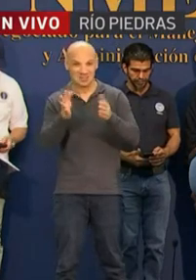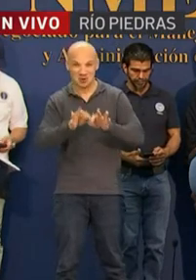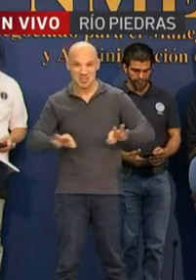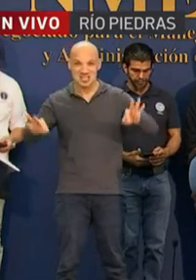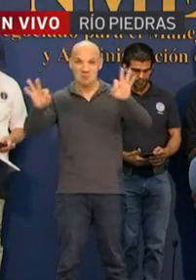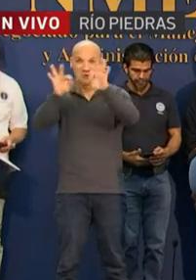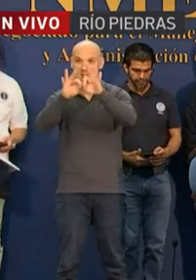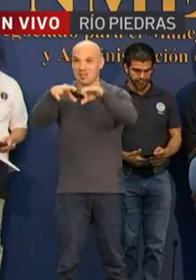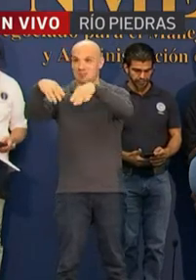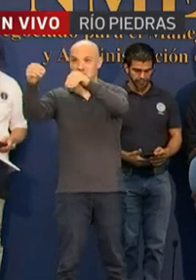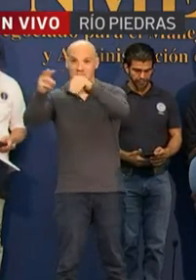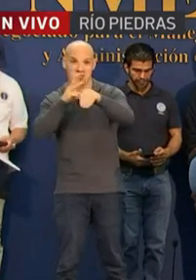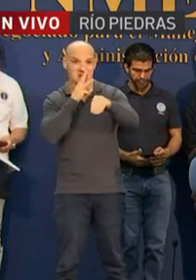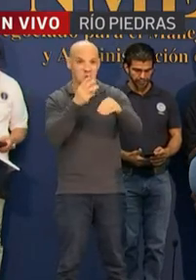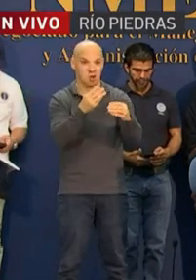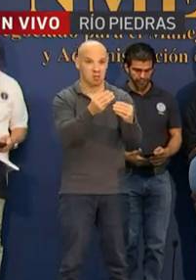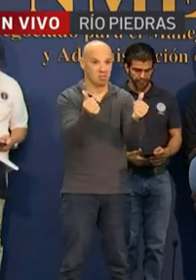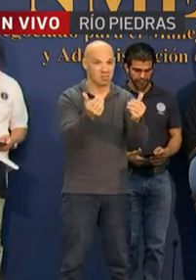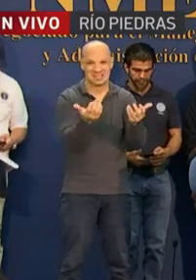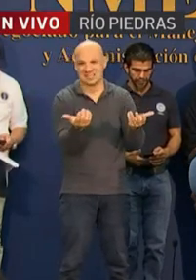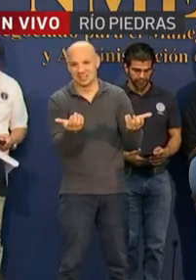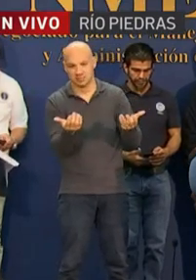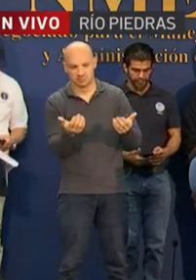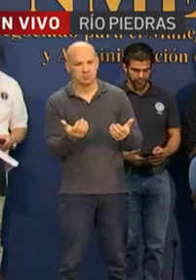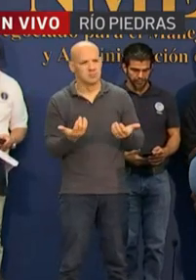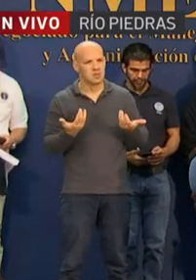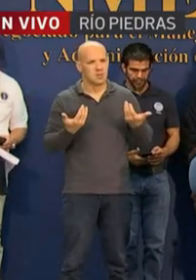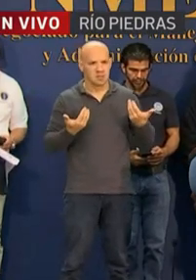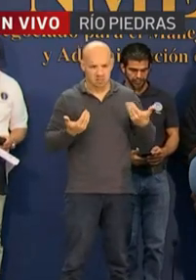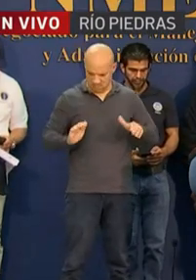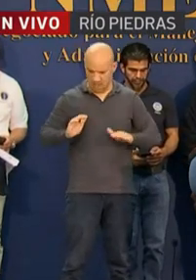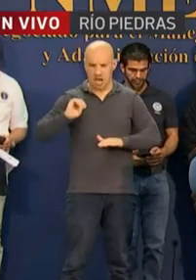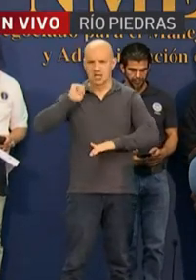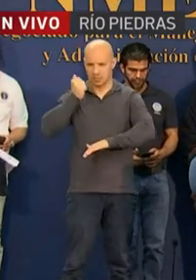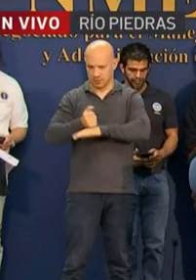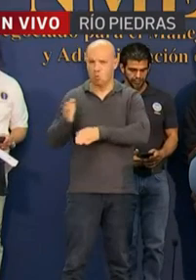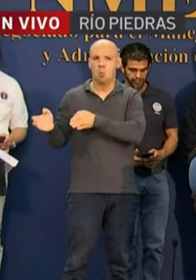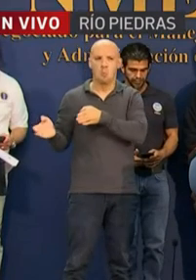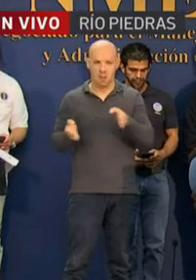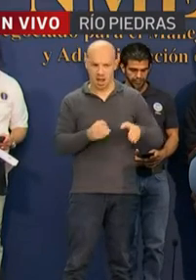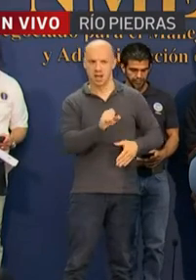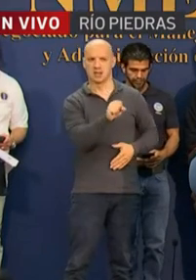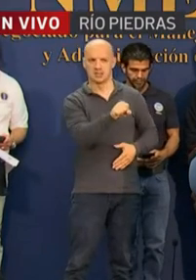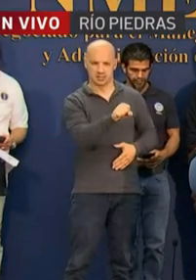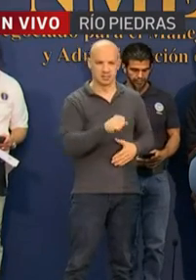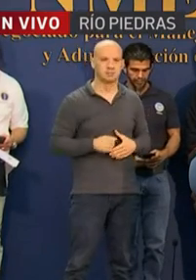PARA QUE ELLAS ÁREAS QUE